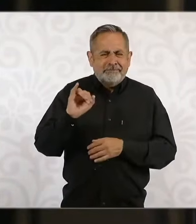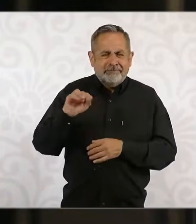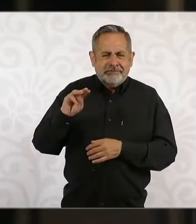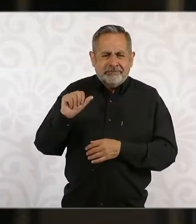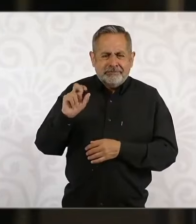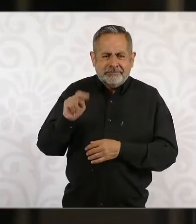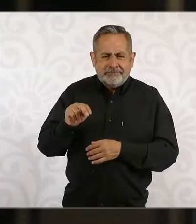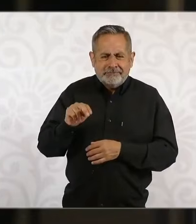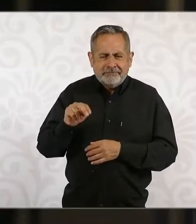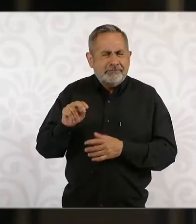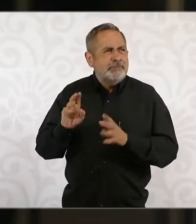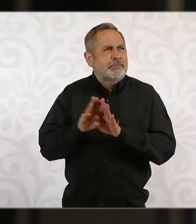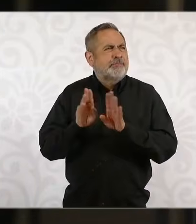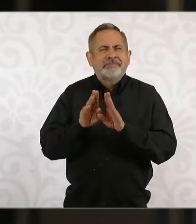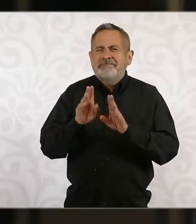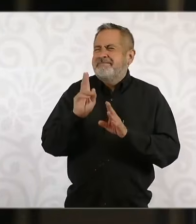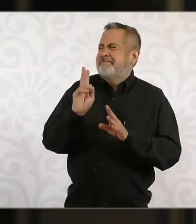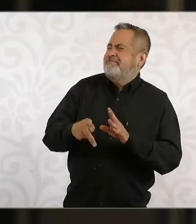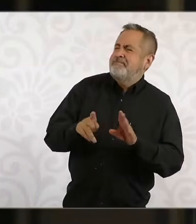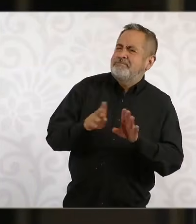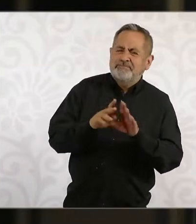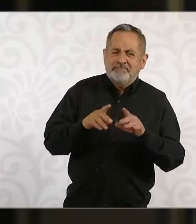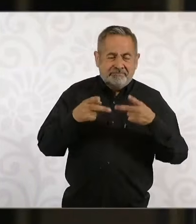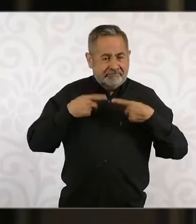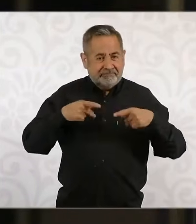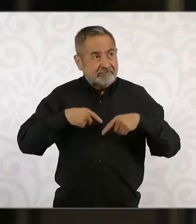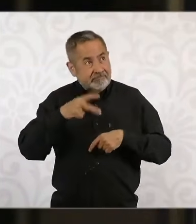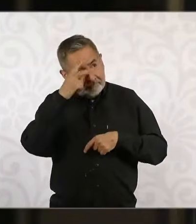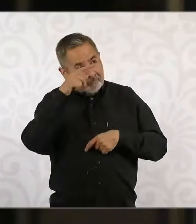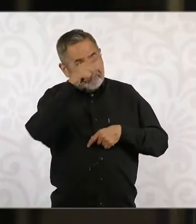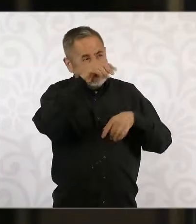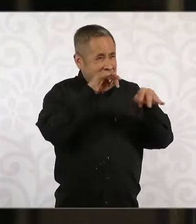que están de aquel lado, aquella economía que está generando los mexicanos, pues se puedan